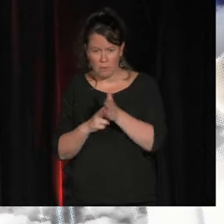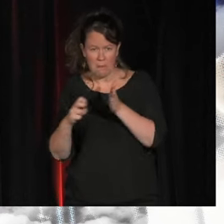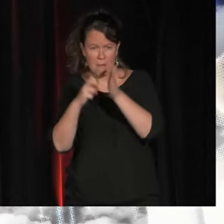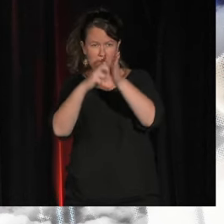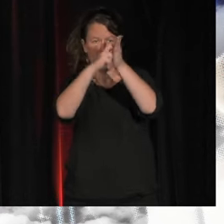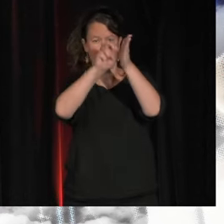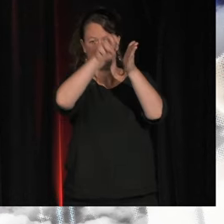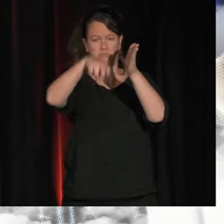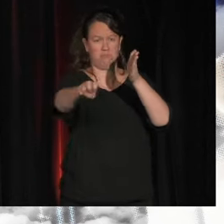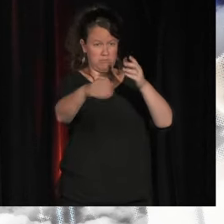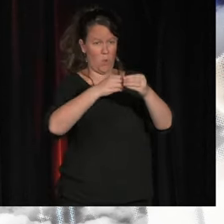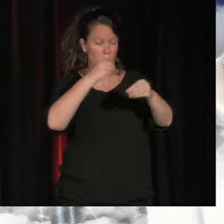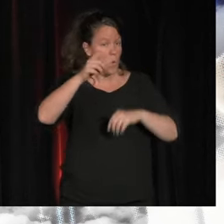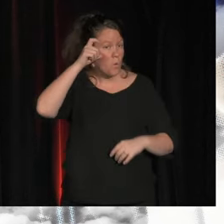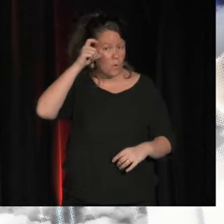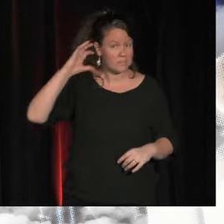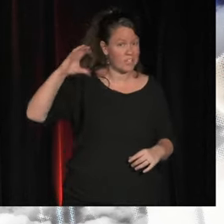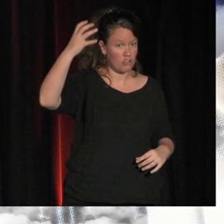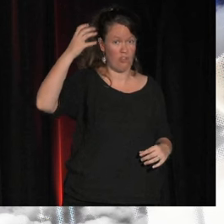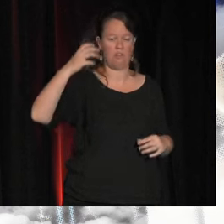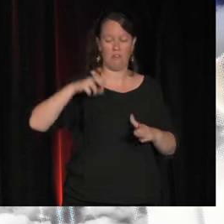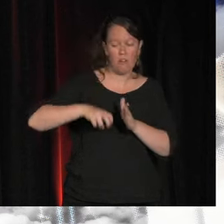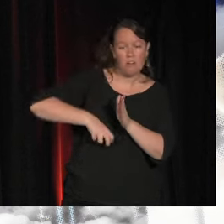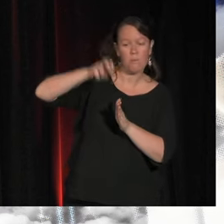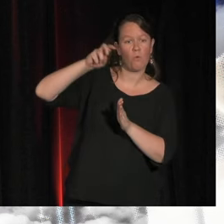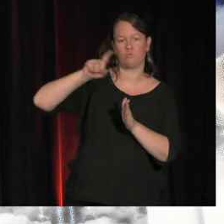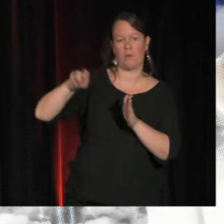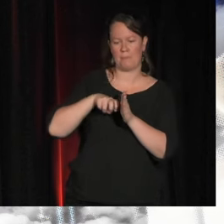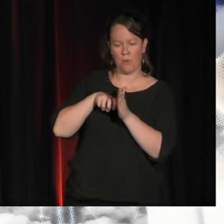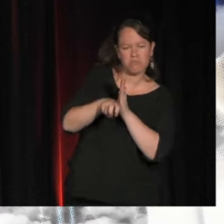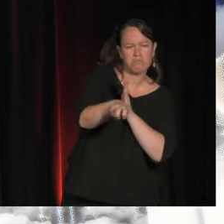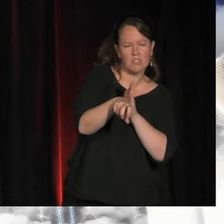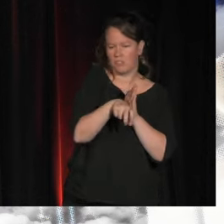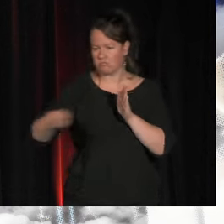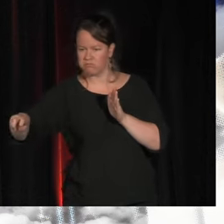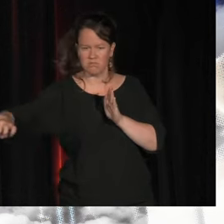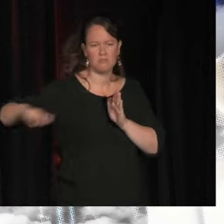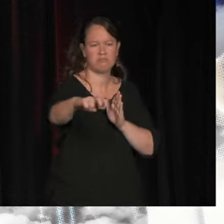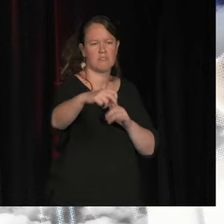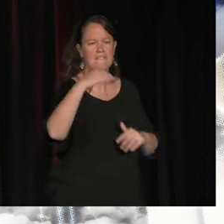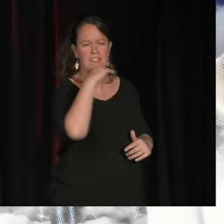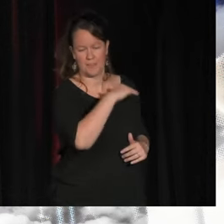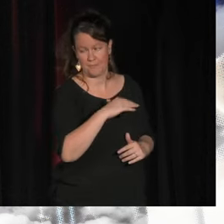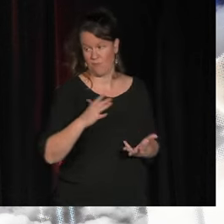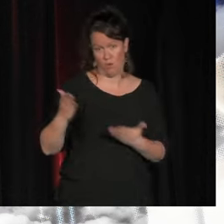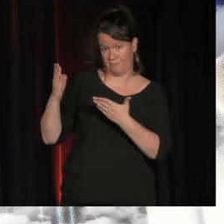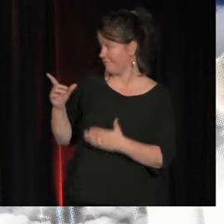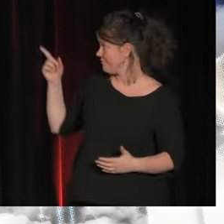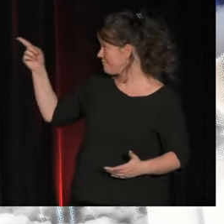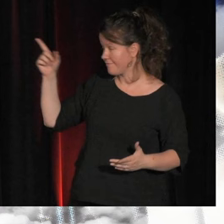Et Tracer, qui ne peut pas monter facilement, mais qui peut dasher et aller très rapidement derrière les lignes aux ennemis. Son rôle, parfois, elle est toute seule, c'est juste d'embêter les healers